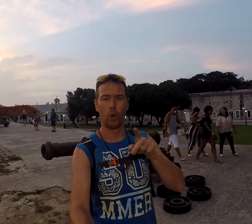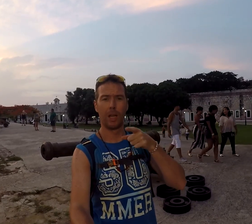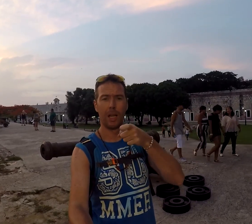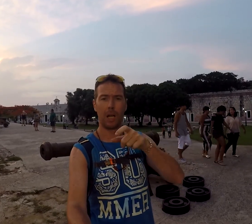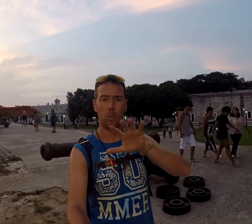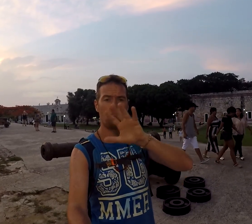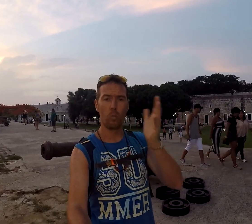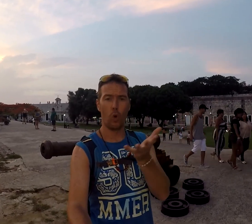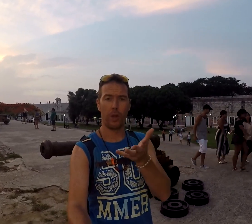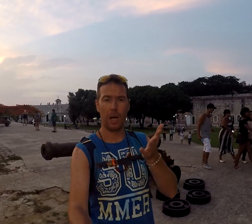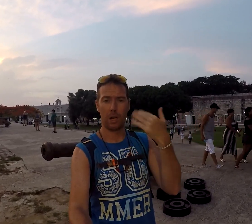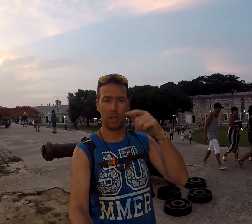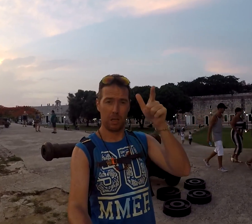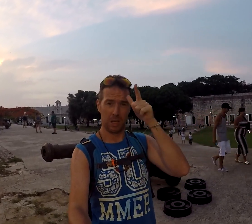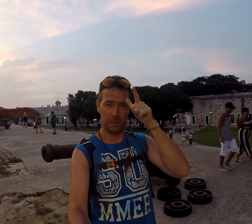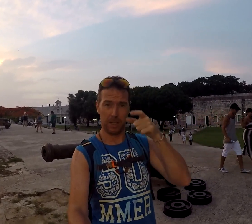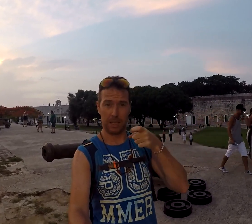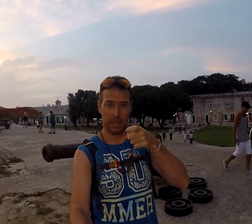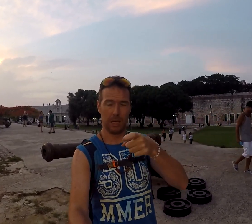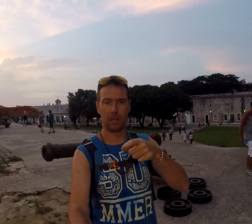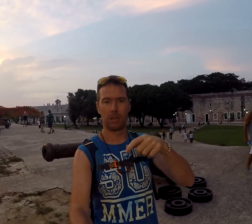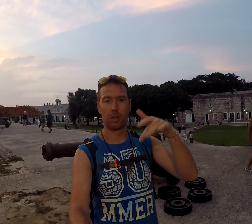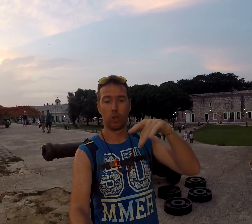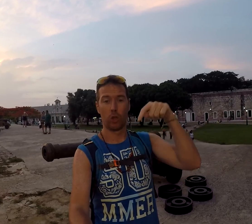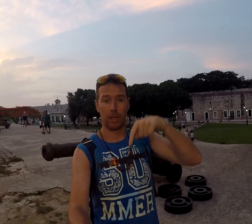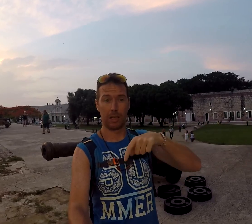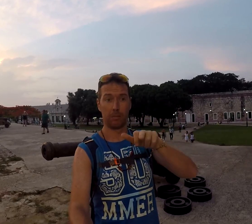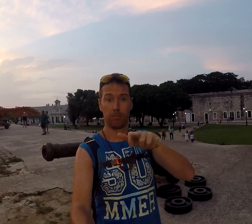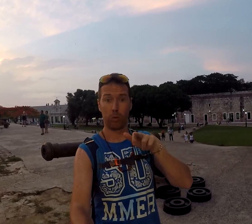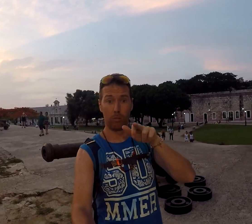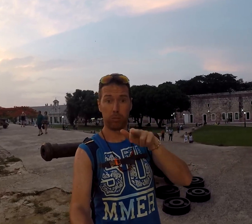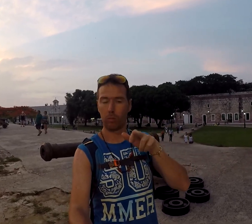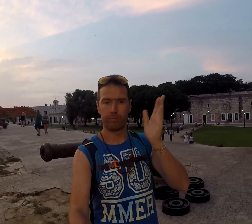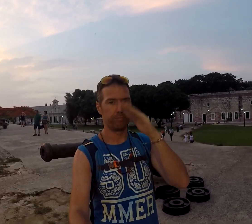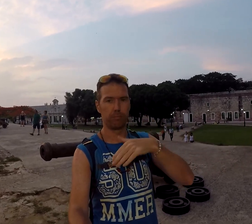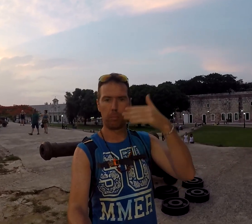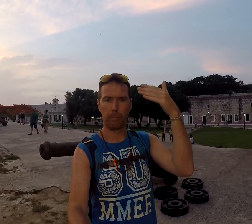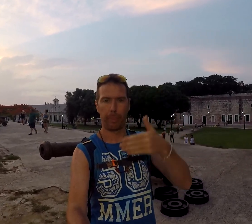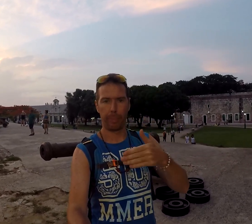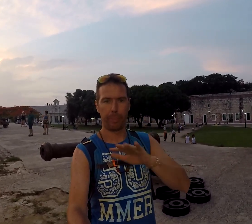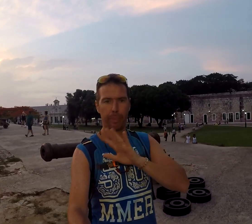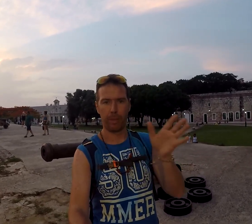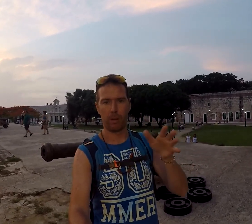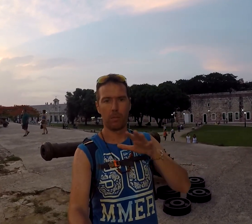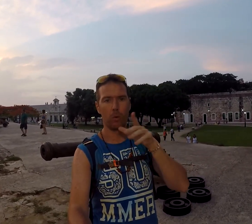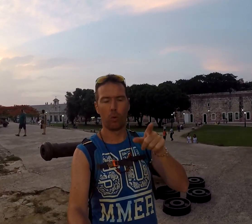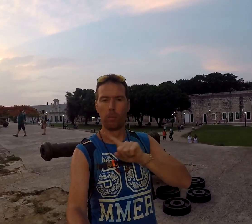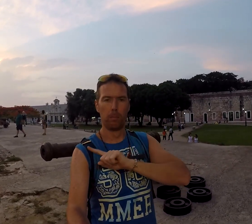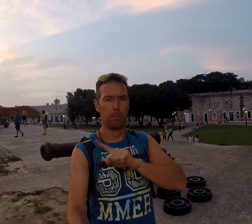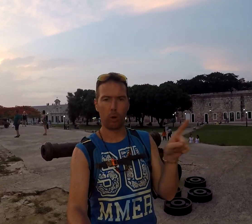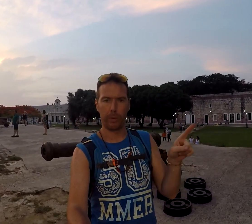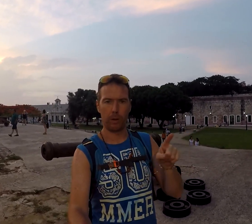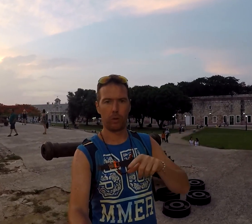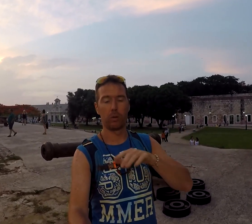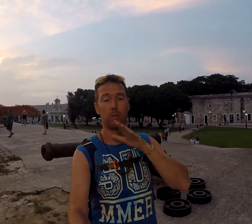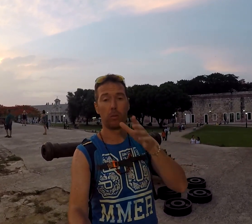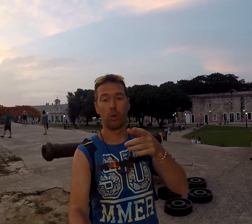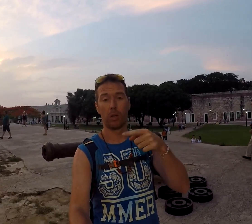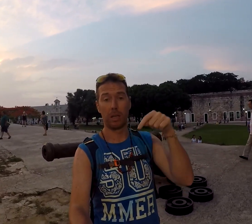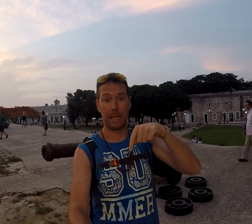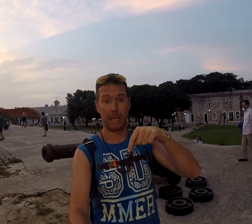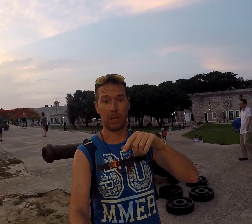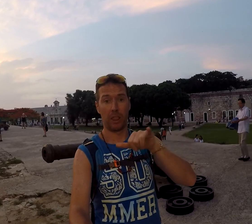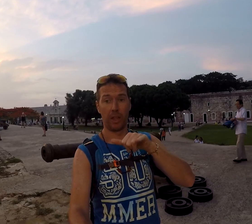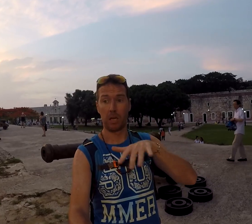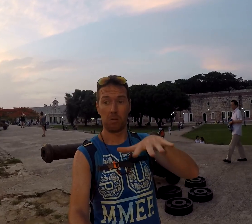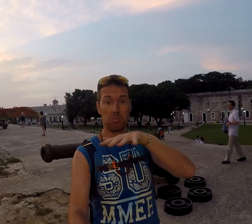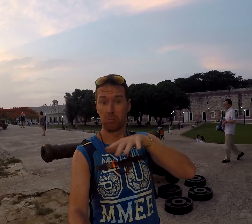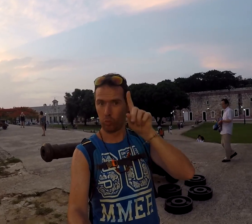En la Segunda Guerra Mundial se suspendieron los cañonazos porque lo habían prohibido...